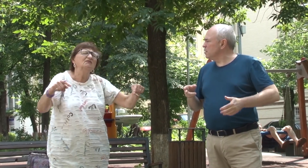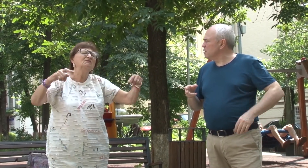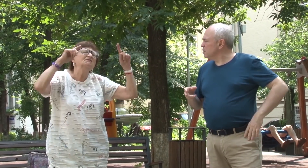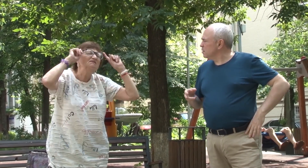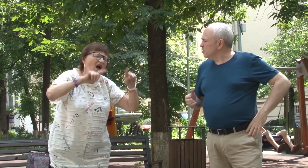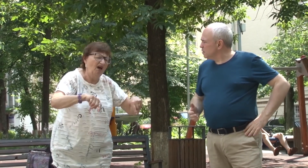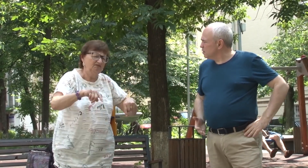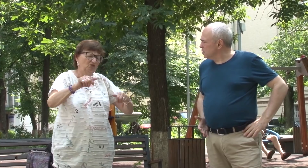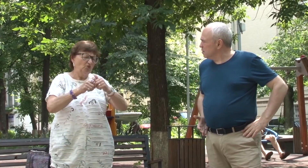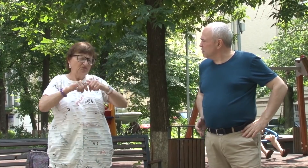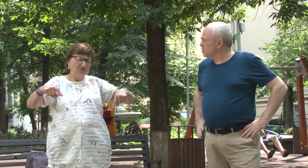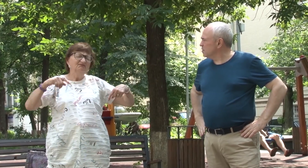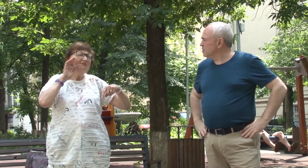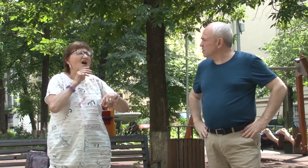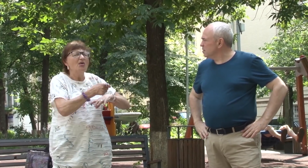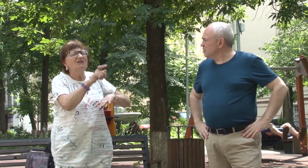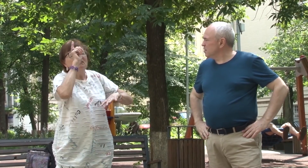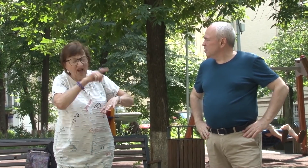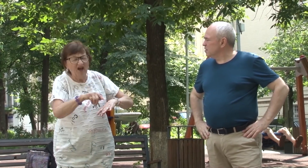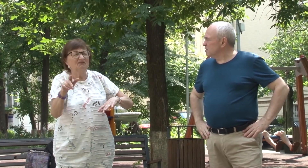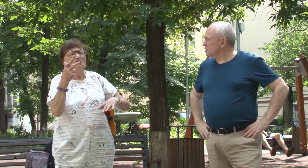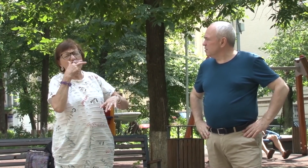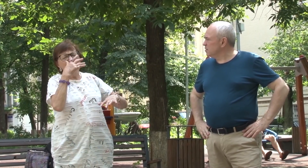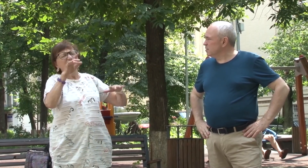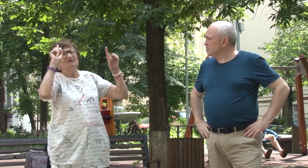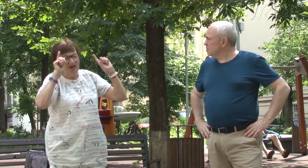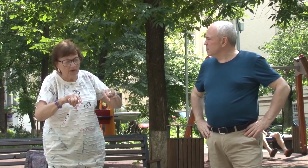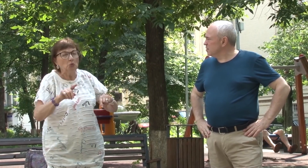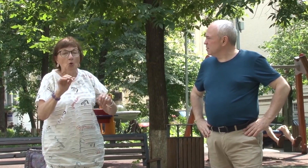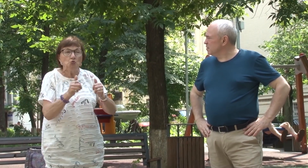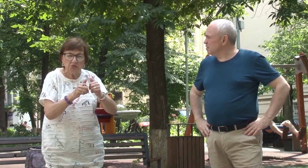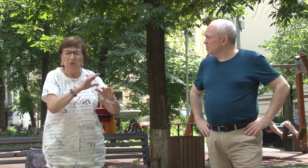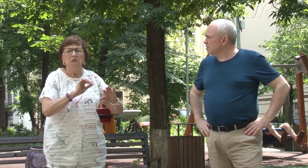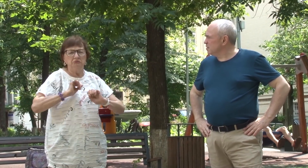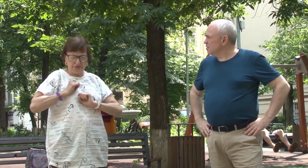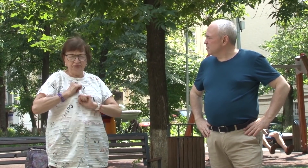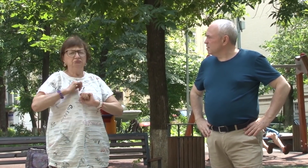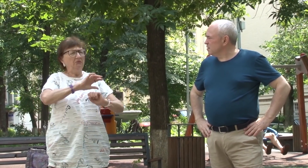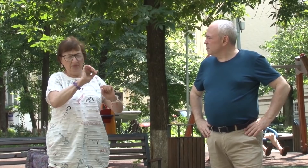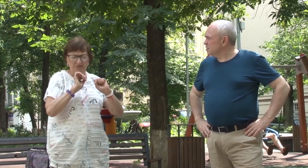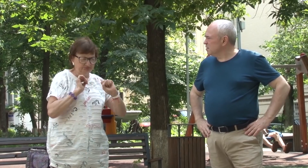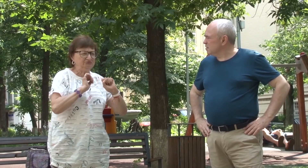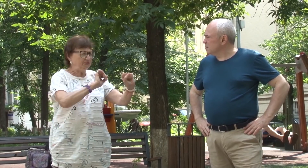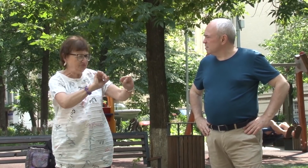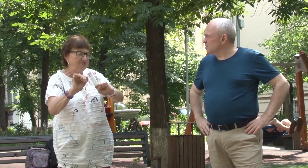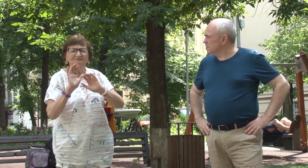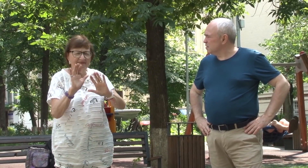Знали! Все знали. Но относились хорошо, не выдавали.